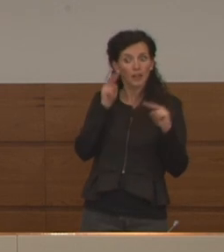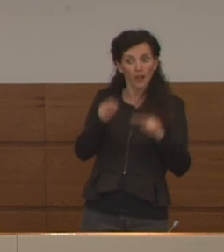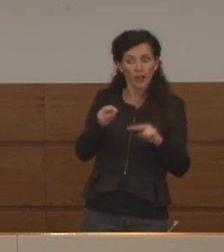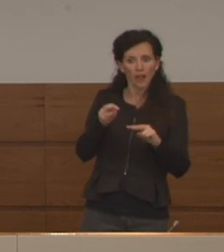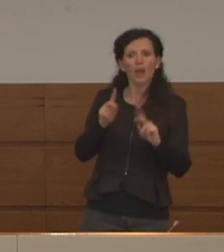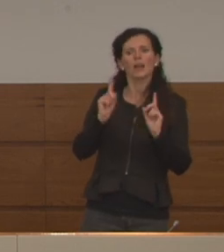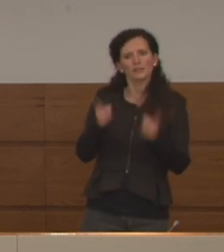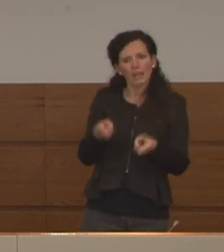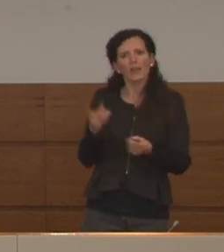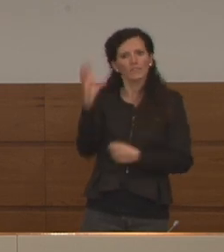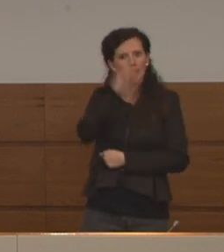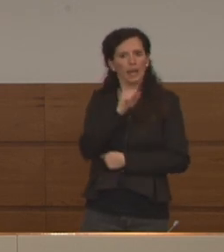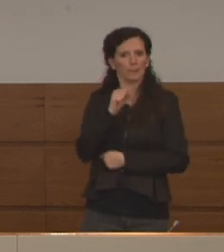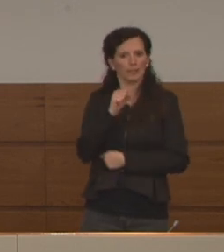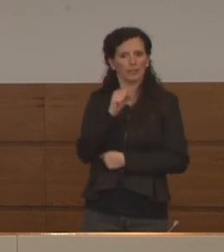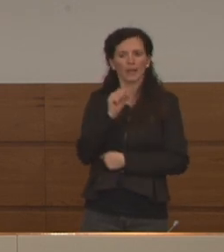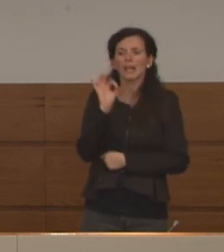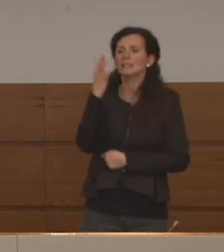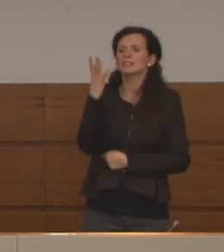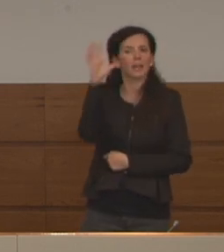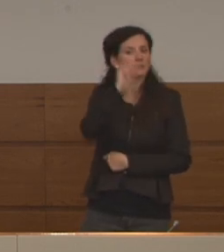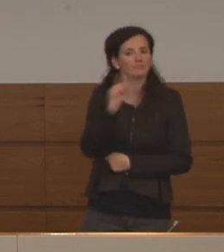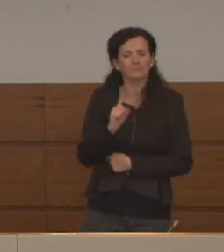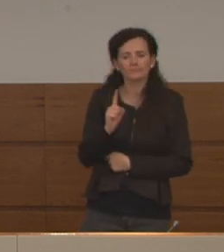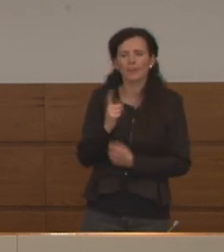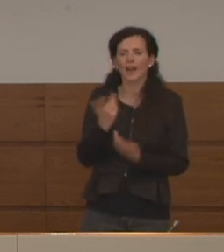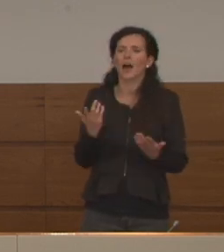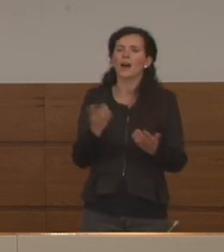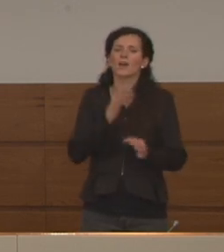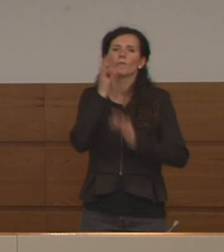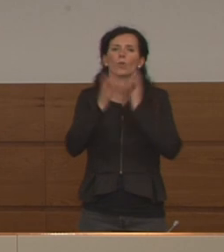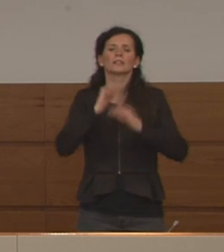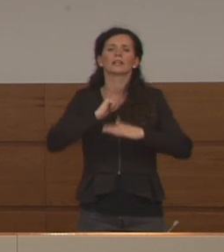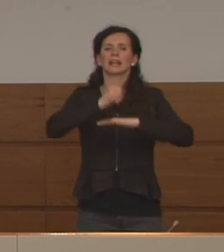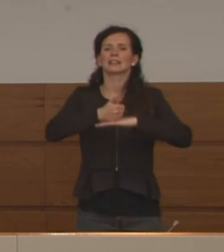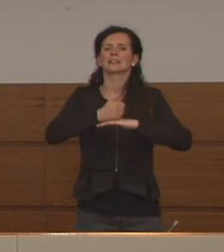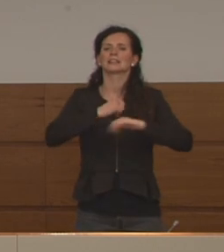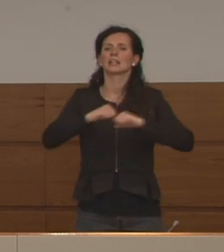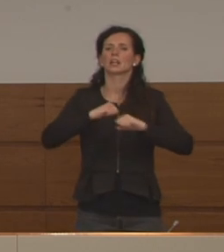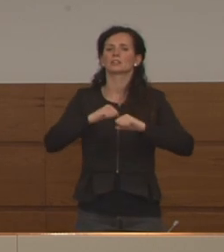Perché altrimenti si pensa che il Direttore Generale abbia la